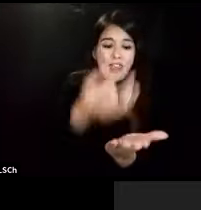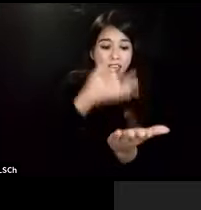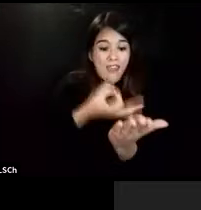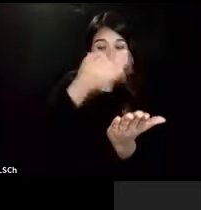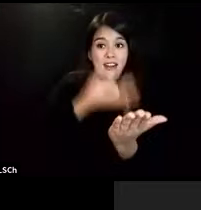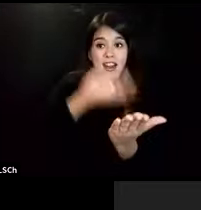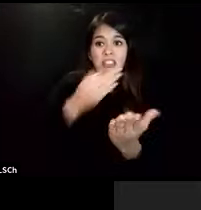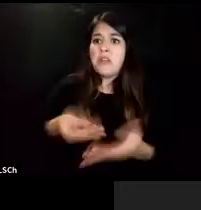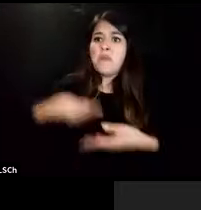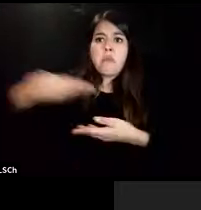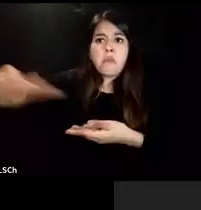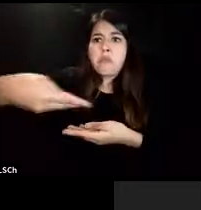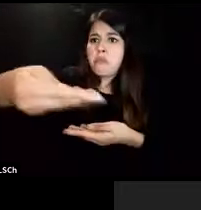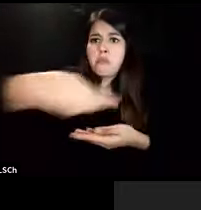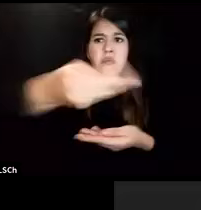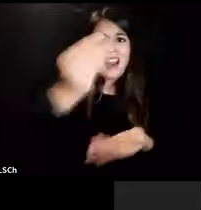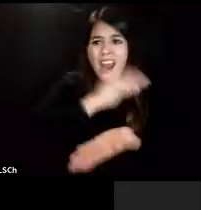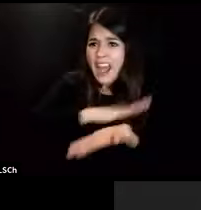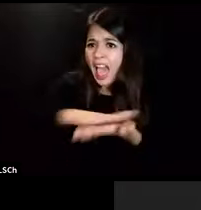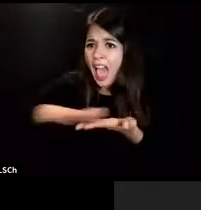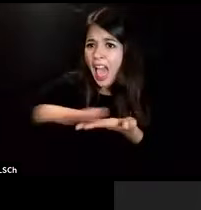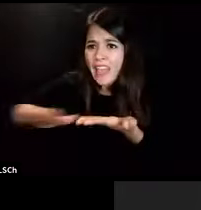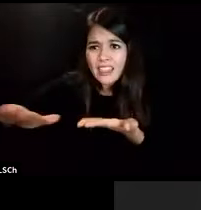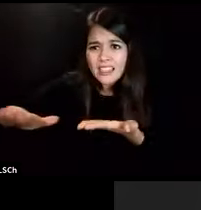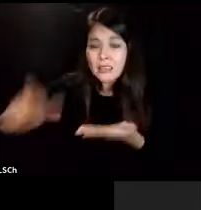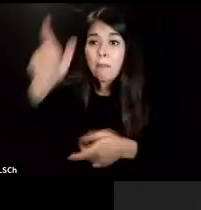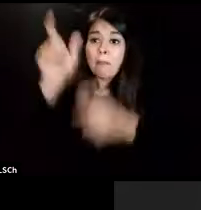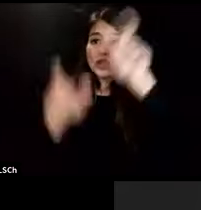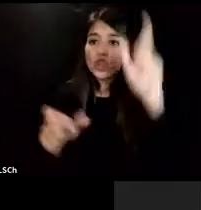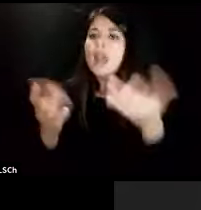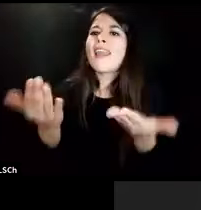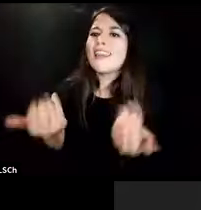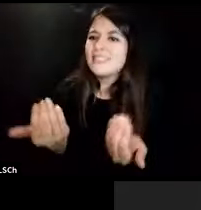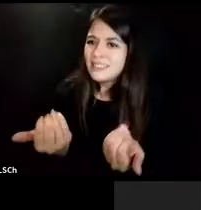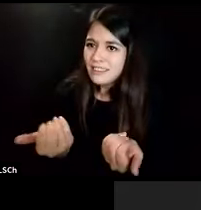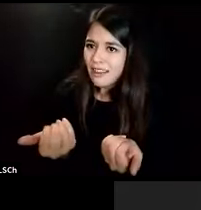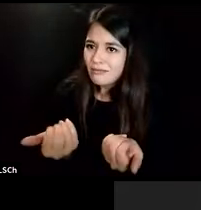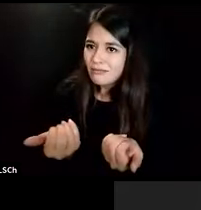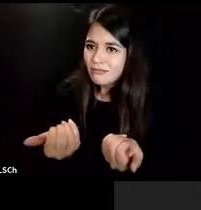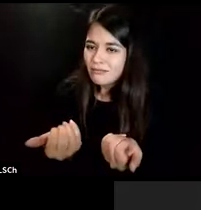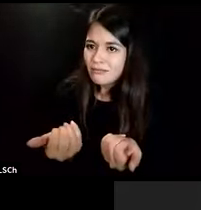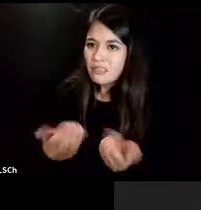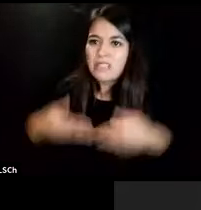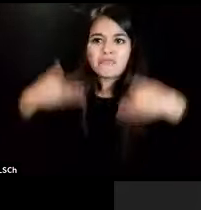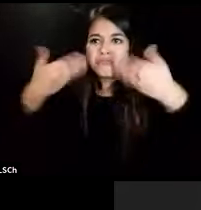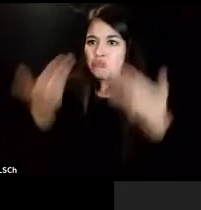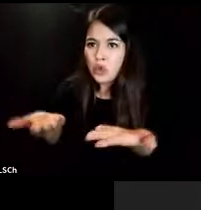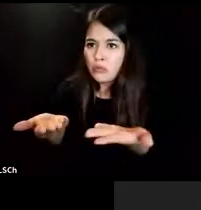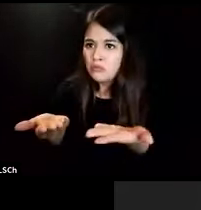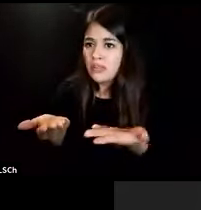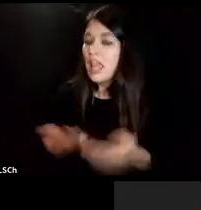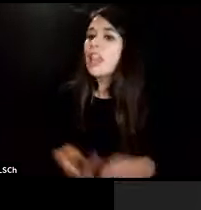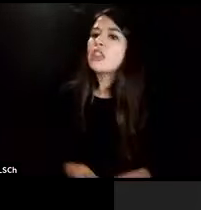a las personas que lo necesitaban. Entonces comenzó. Y en este sentido